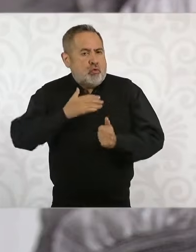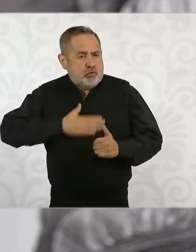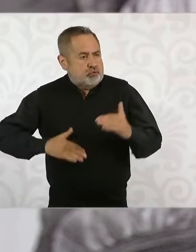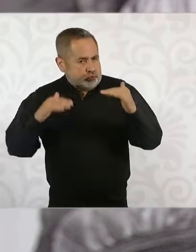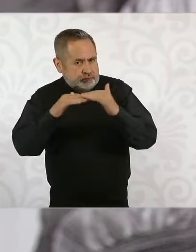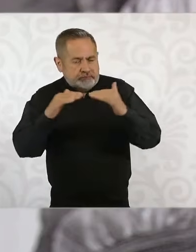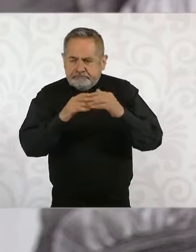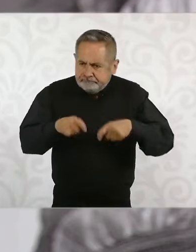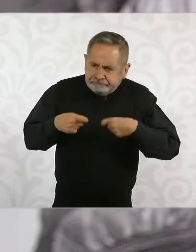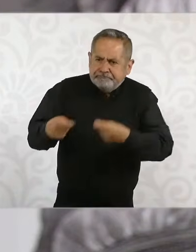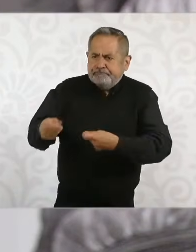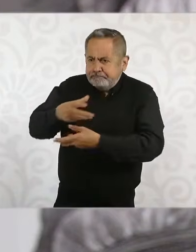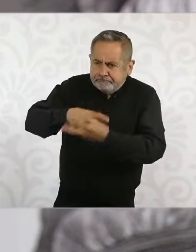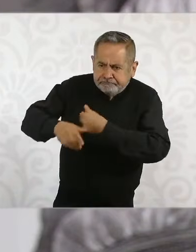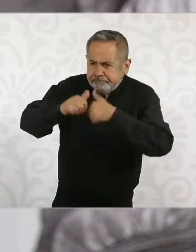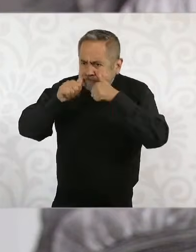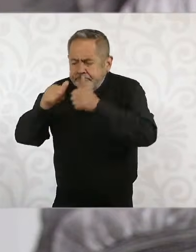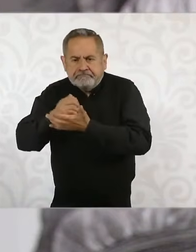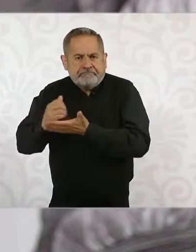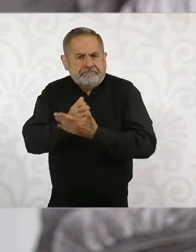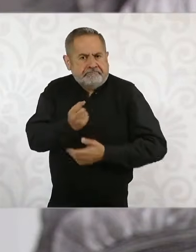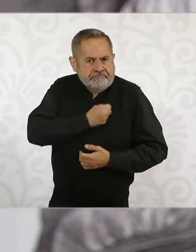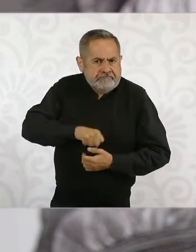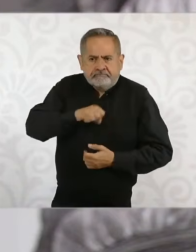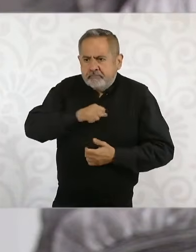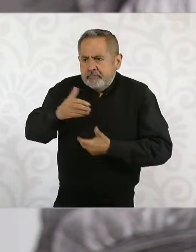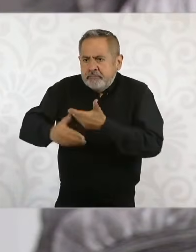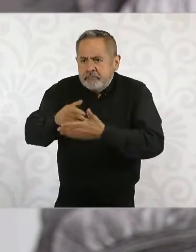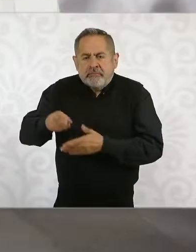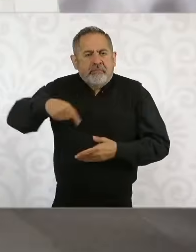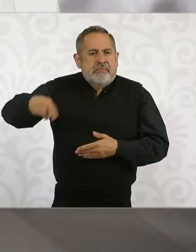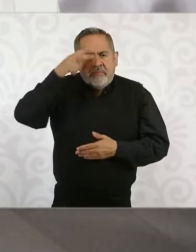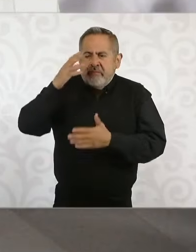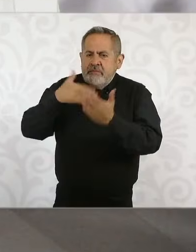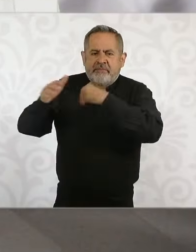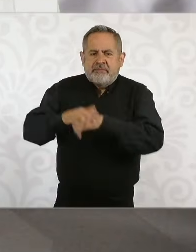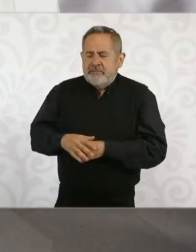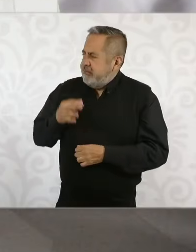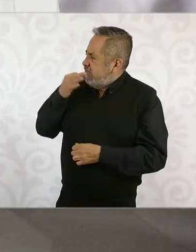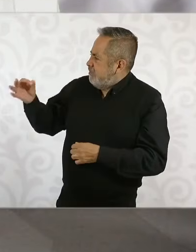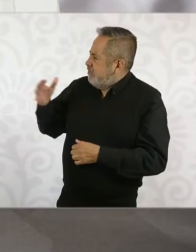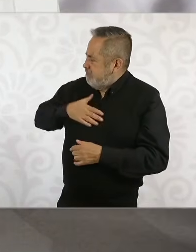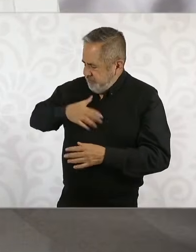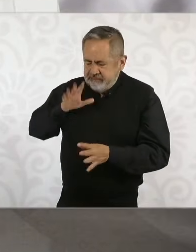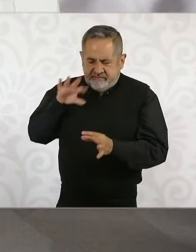resiliencia sanitaria y al desarrollo económico de México. Señora presidenta, estamos listos para dar